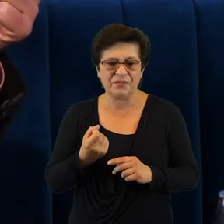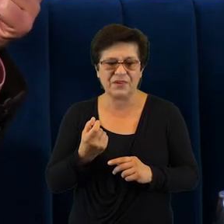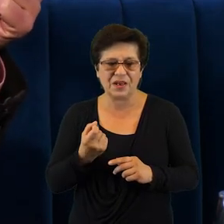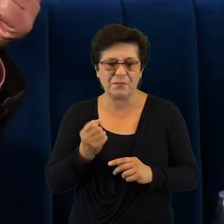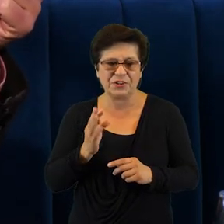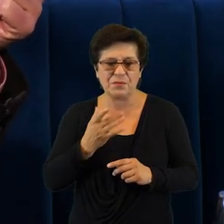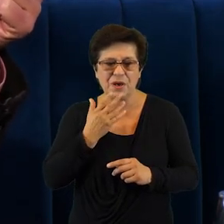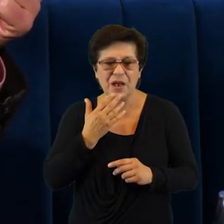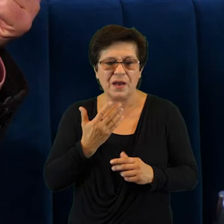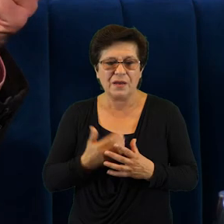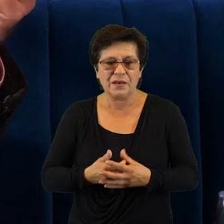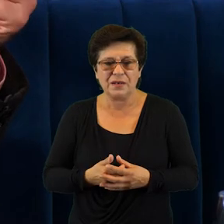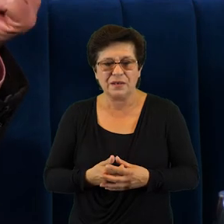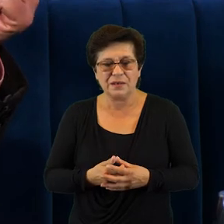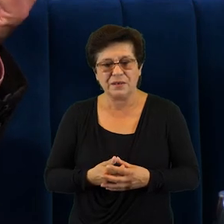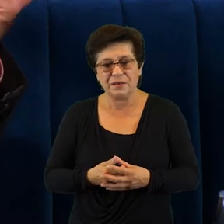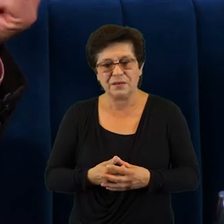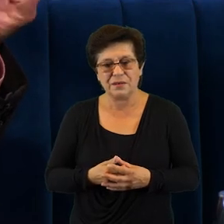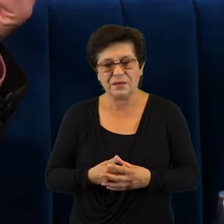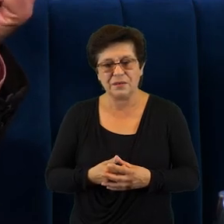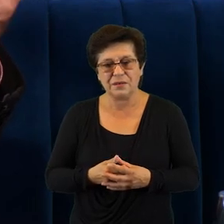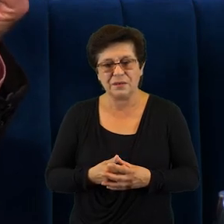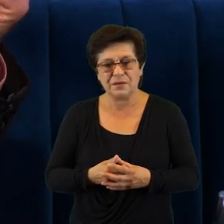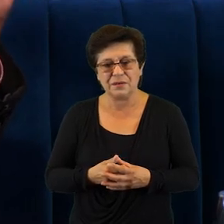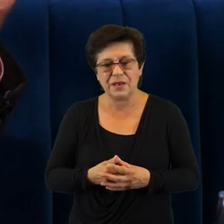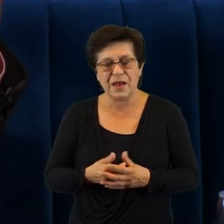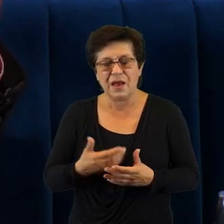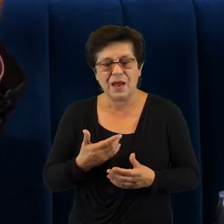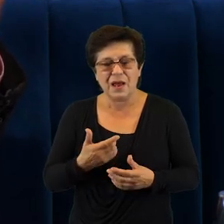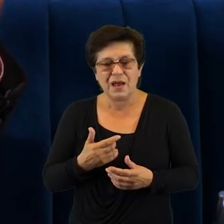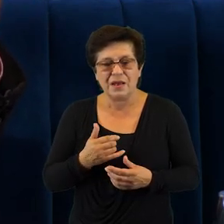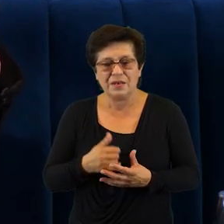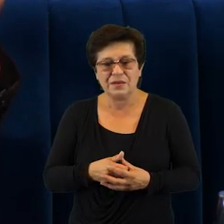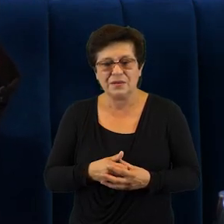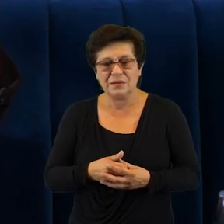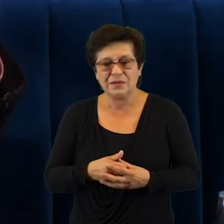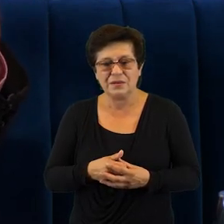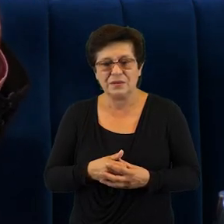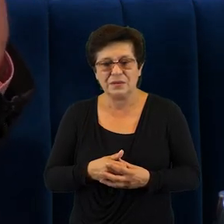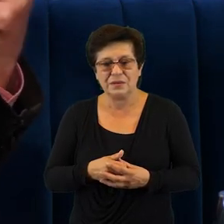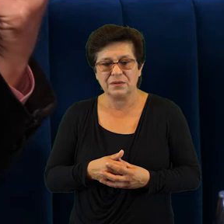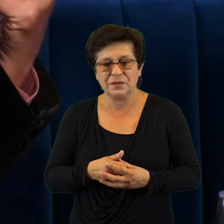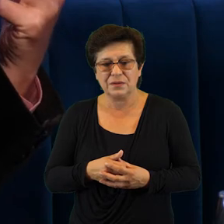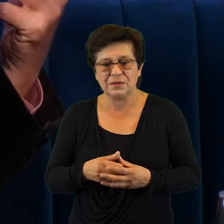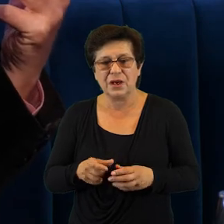że nie tylko Fryderyk Jarossy, ale przecież też Francis Fisher